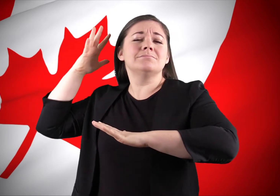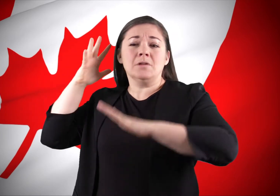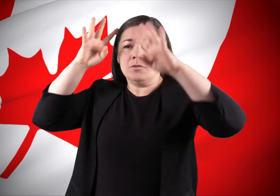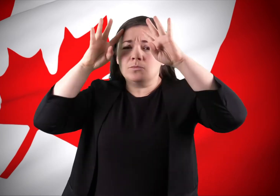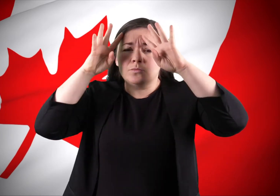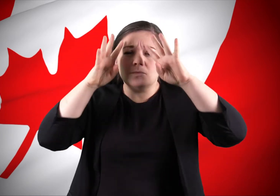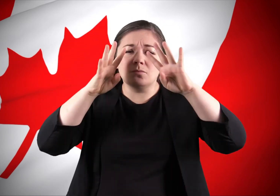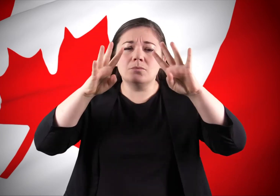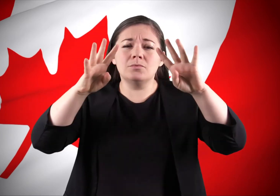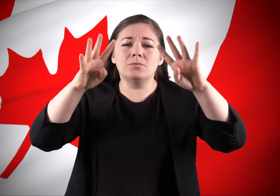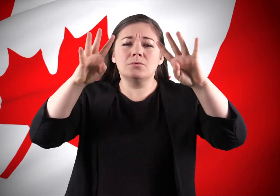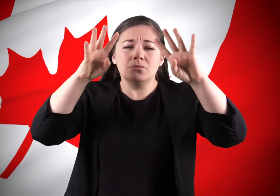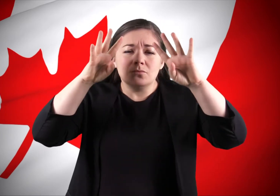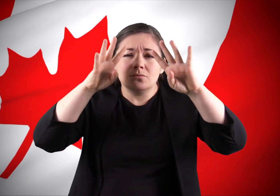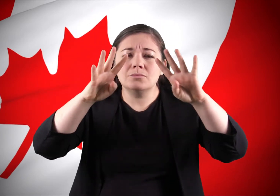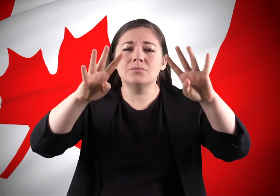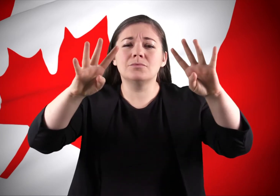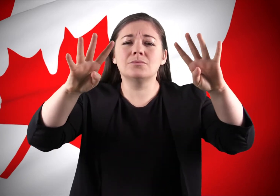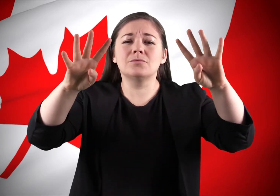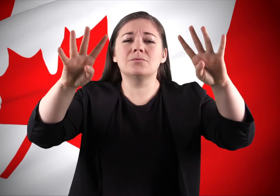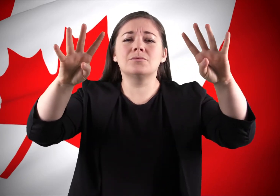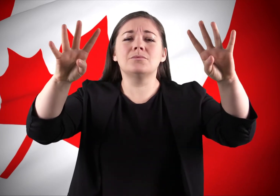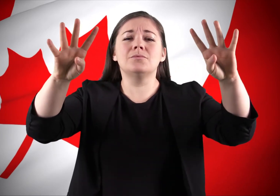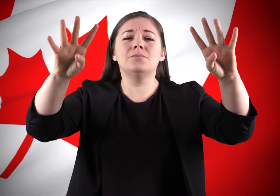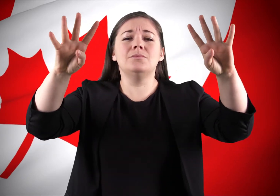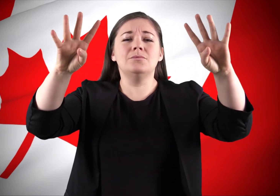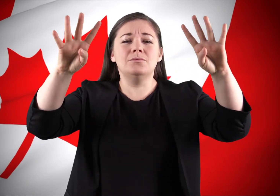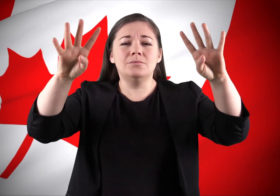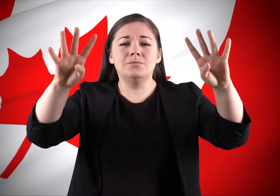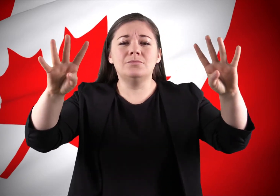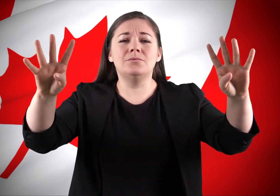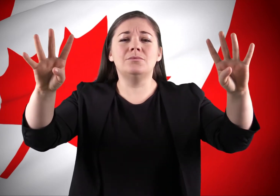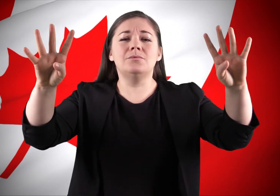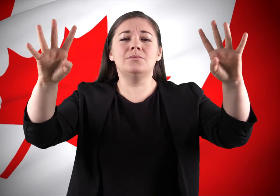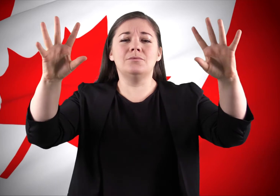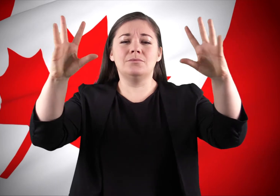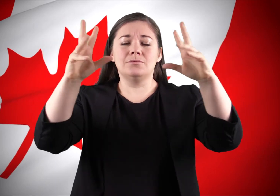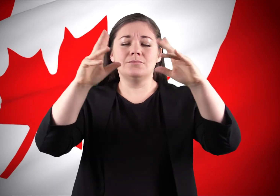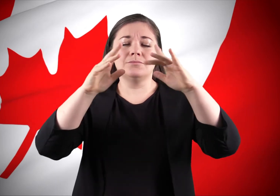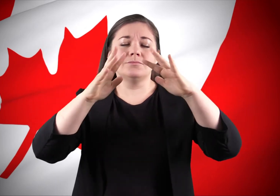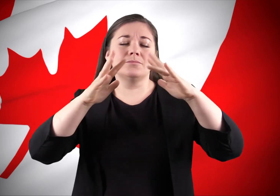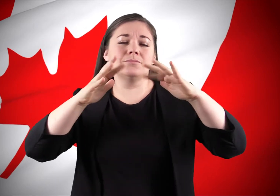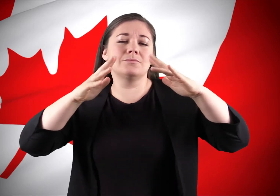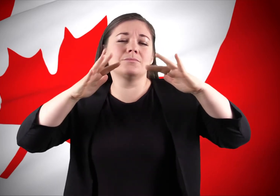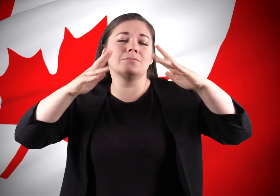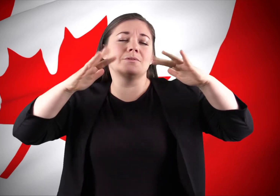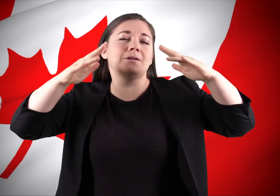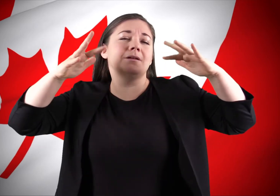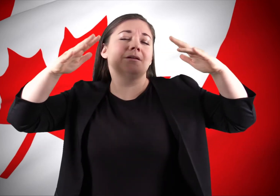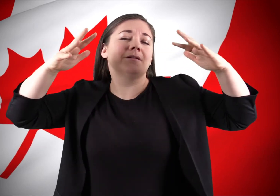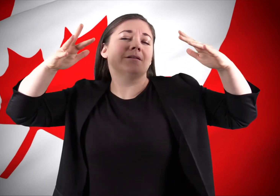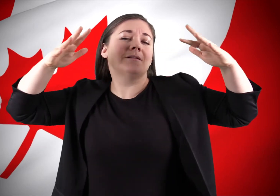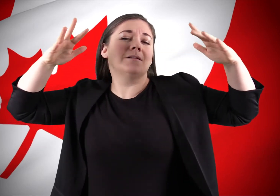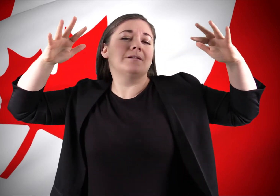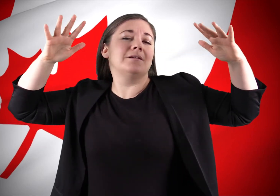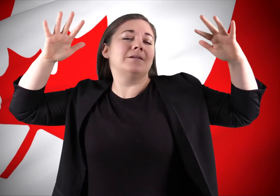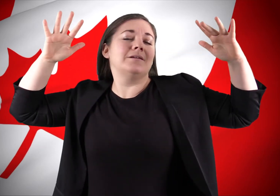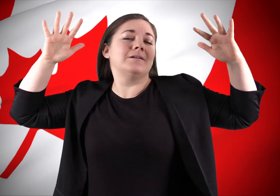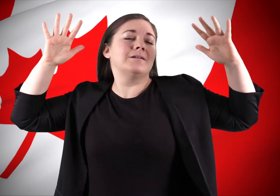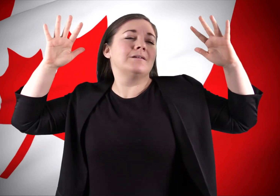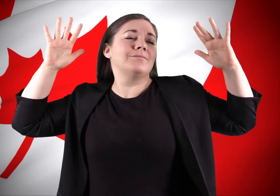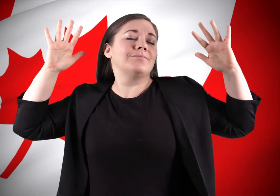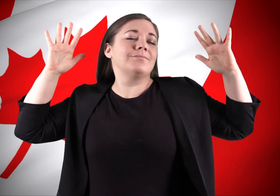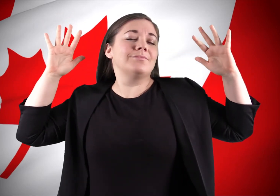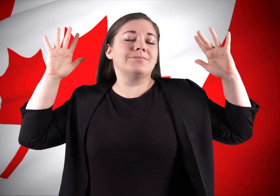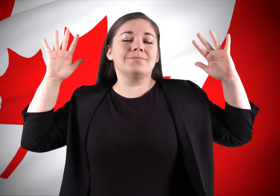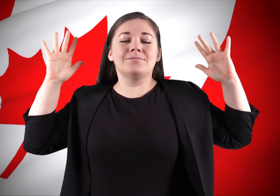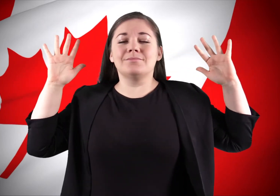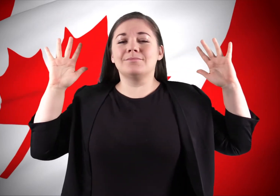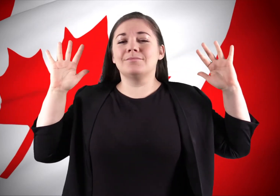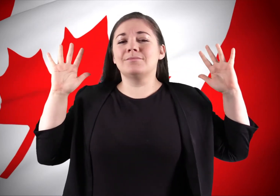Ton front est ceint de fleurons glorieux!